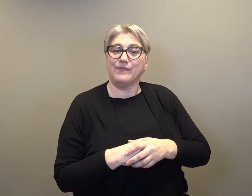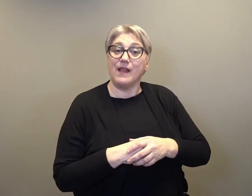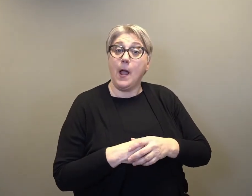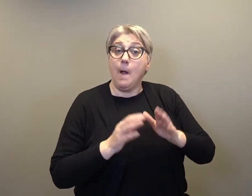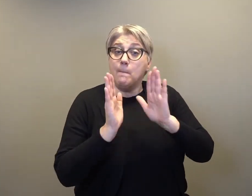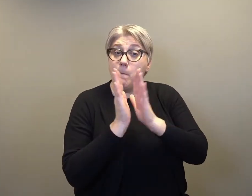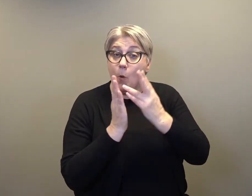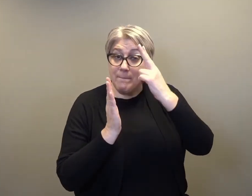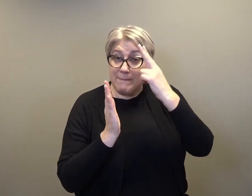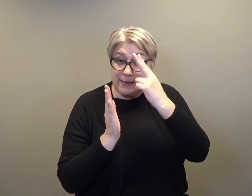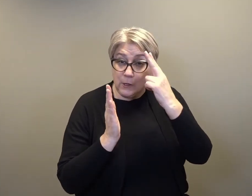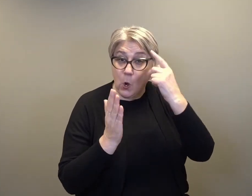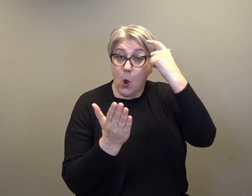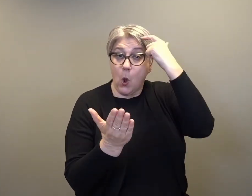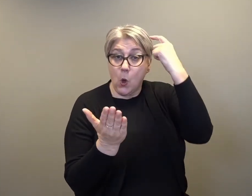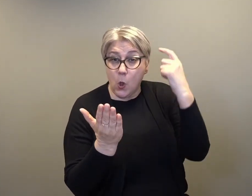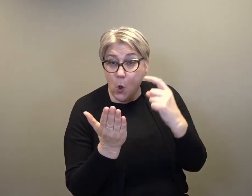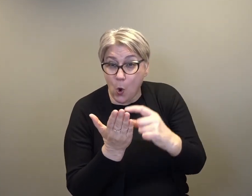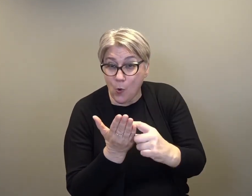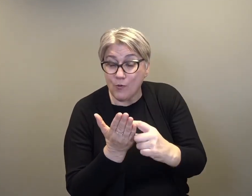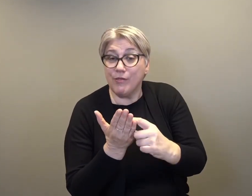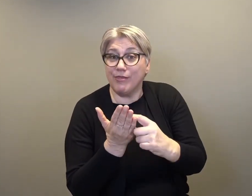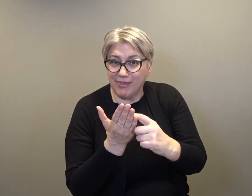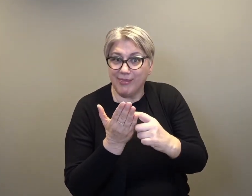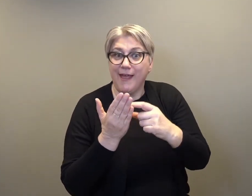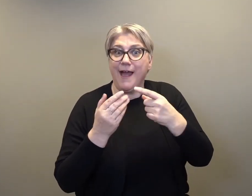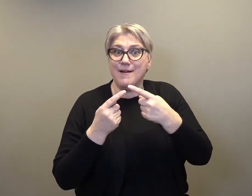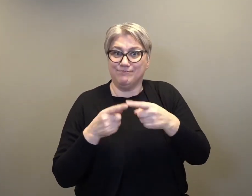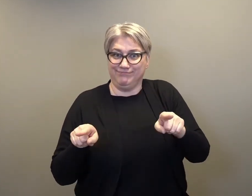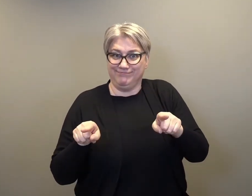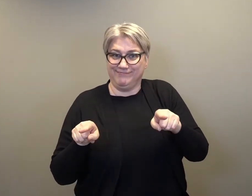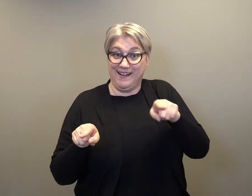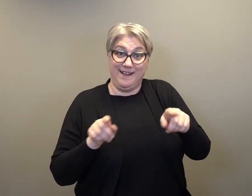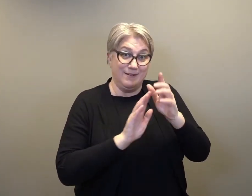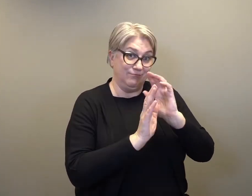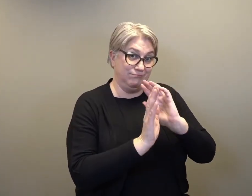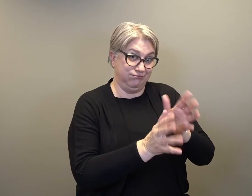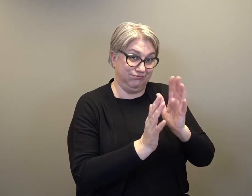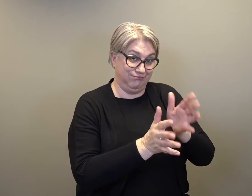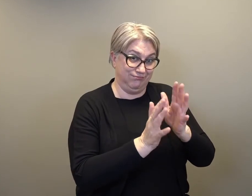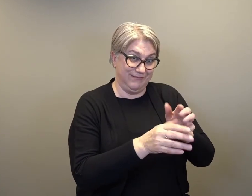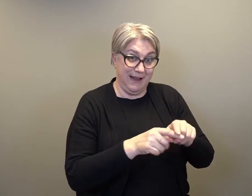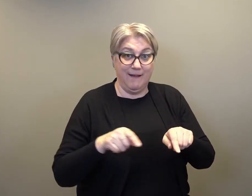Bókmenntir og ljóð sem byggja annars vegar á táknmáli og